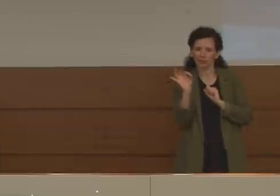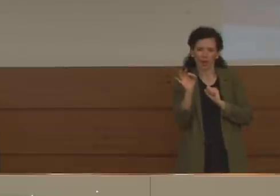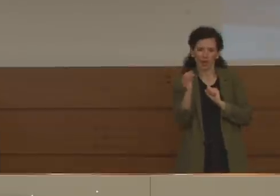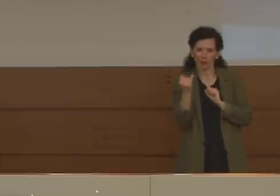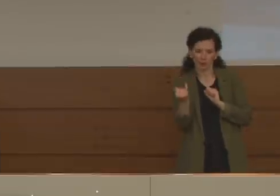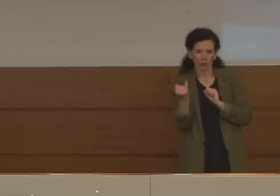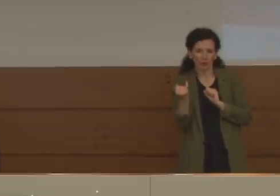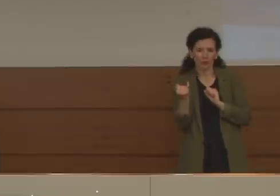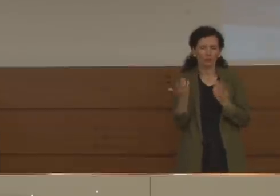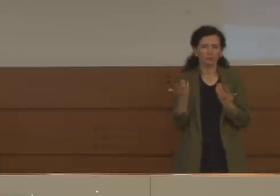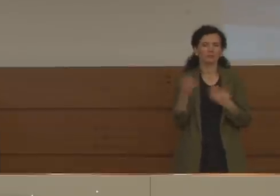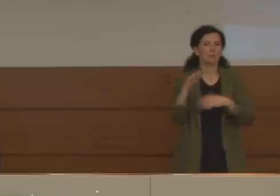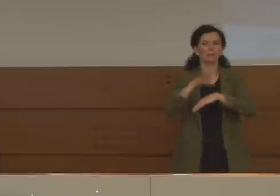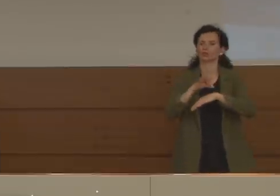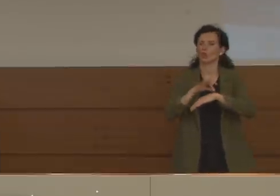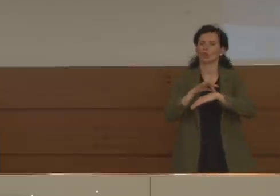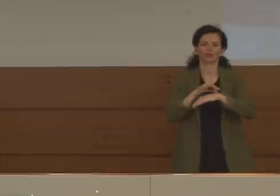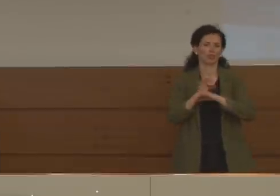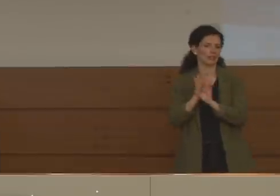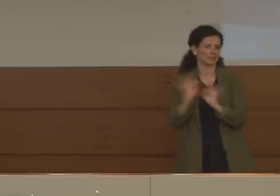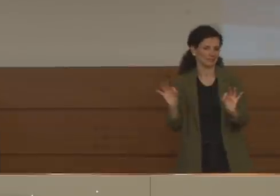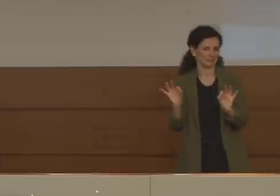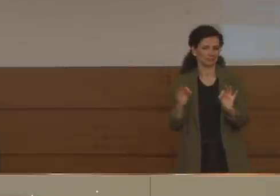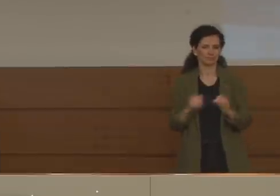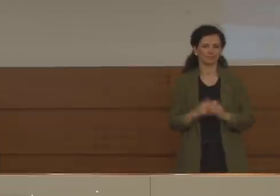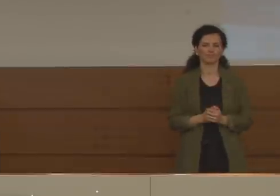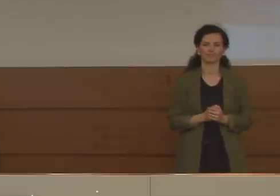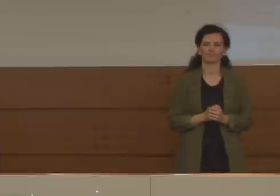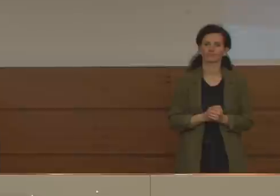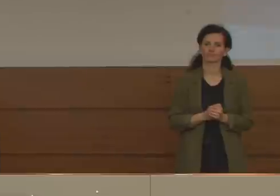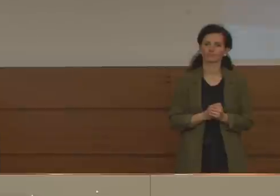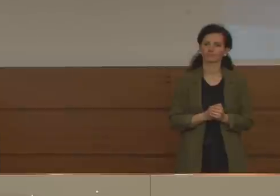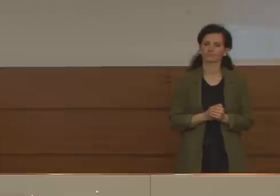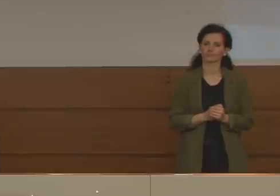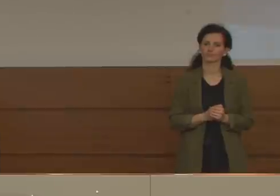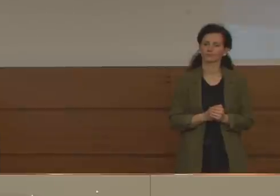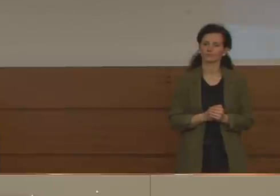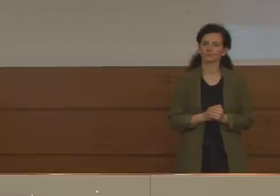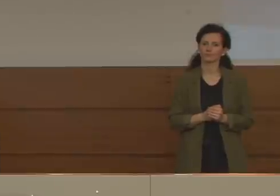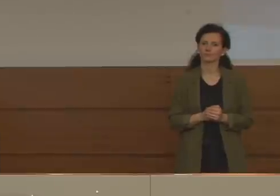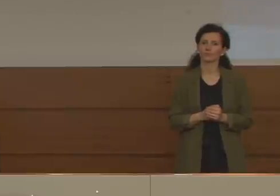ha nessuna patologia associata. E anche ci sono 23 deceduti